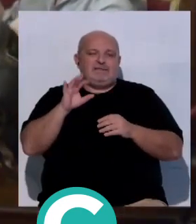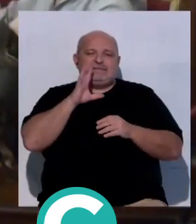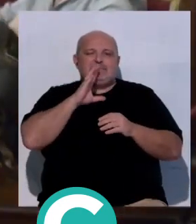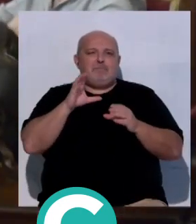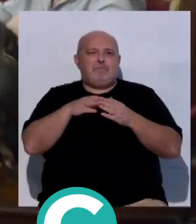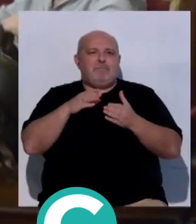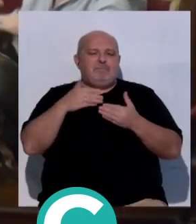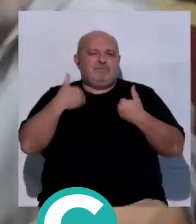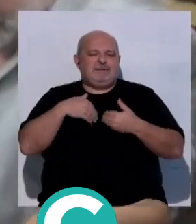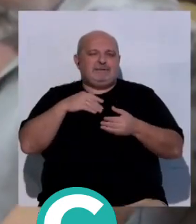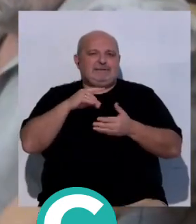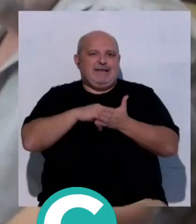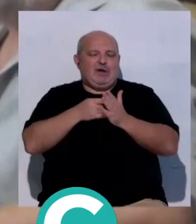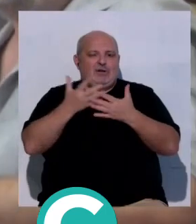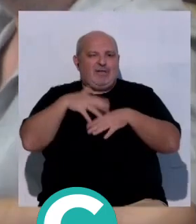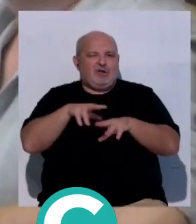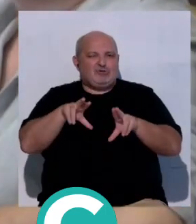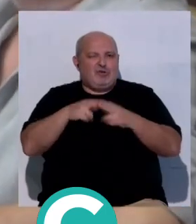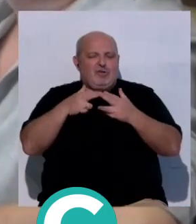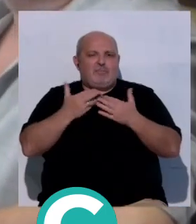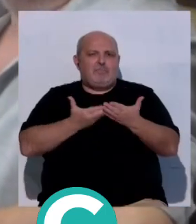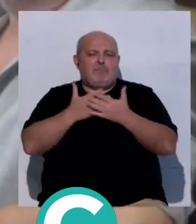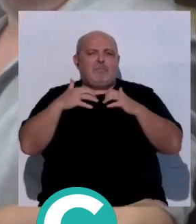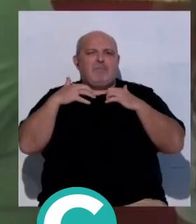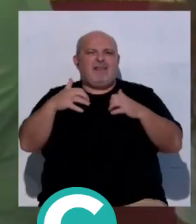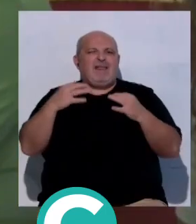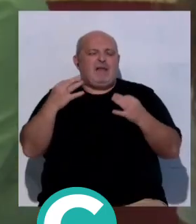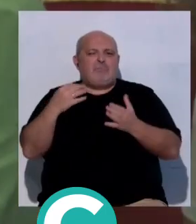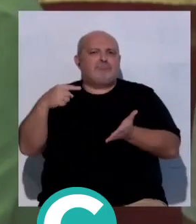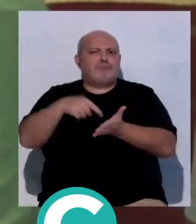técnico de integración social llevarán el tema a pleno con la intención de reivindicar mejoras en